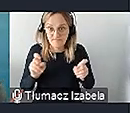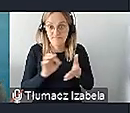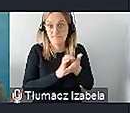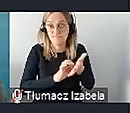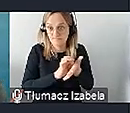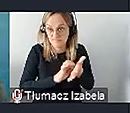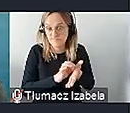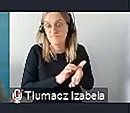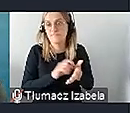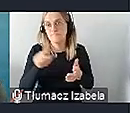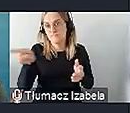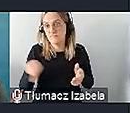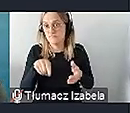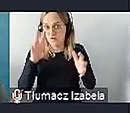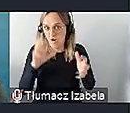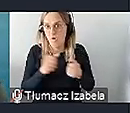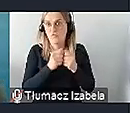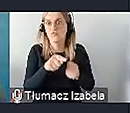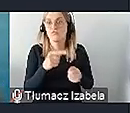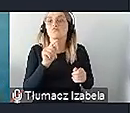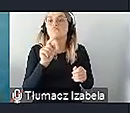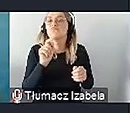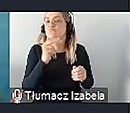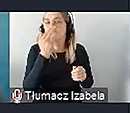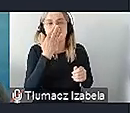spróbowali odgadnąć, czego to może być metafora.